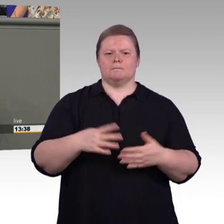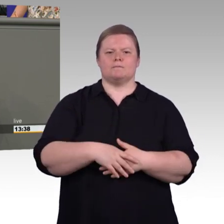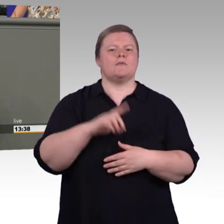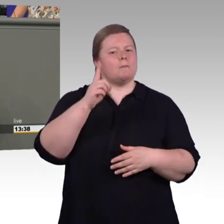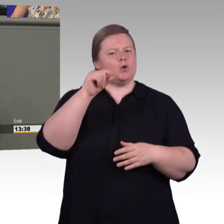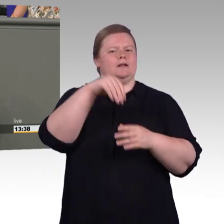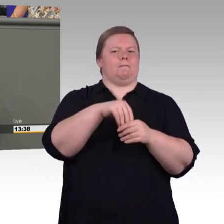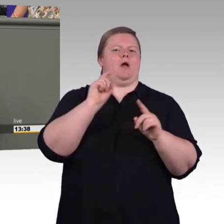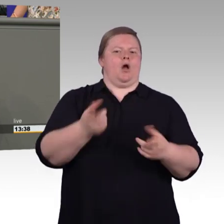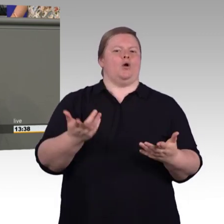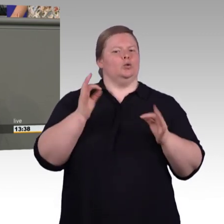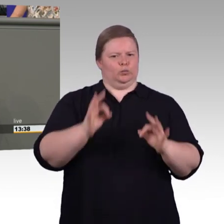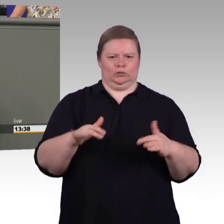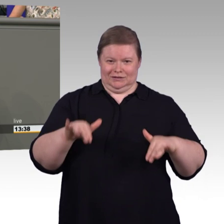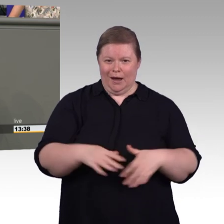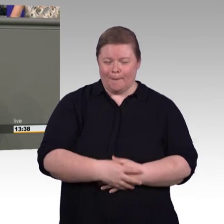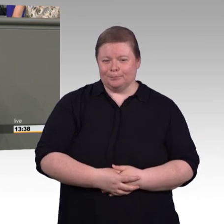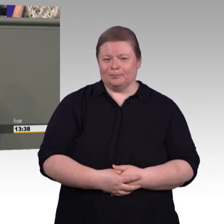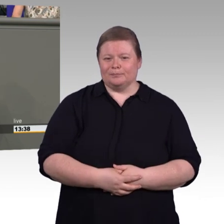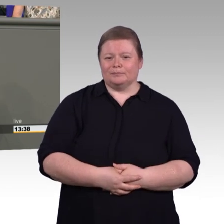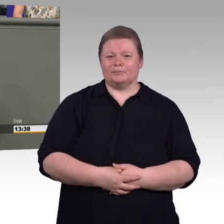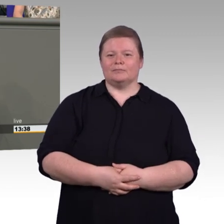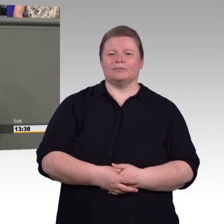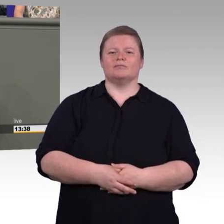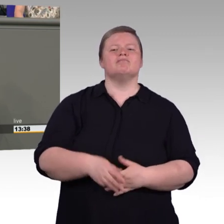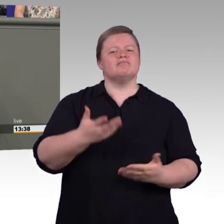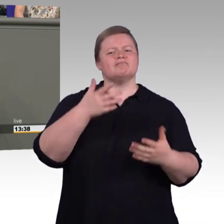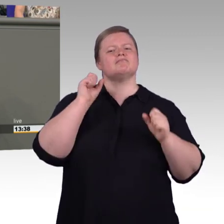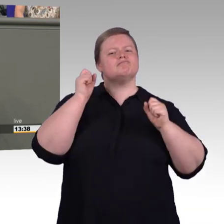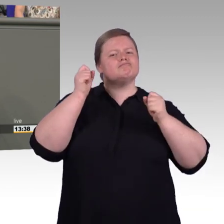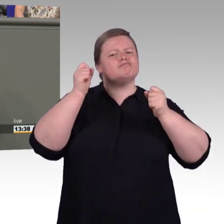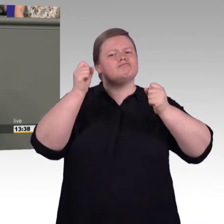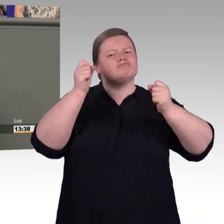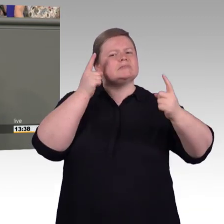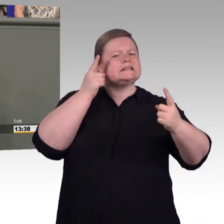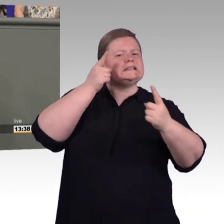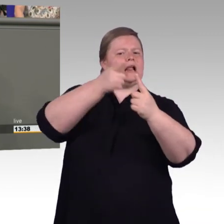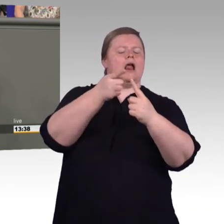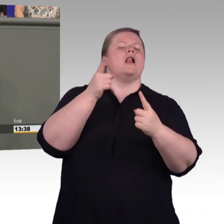nach Beteiligung und nach einem Recht auf Leben und Entwicklung. Das alles findet sich in dieser Konvention,